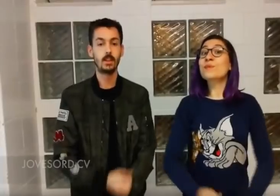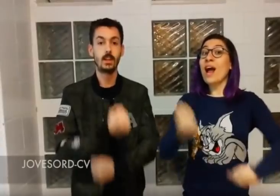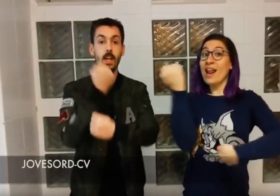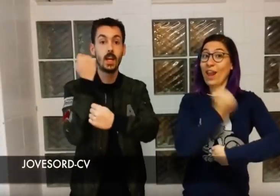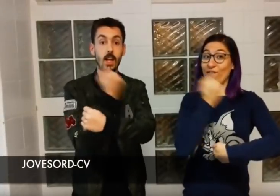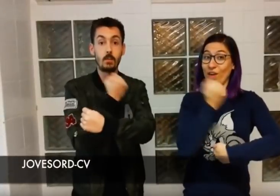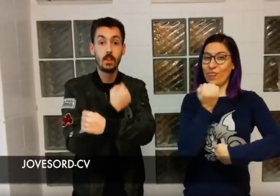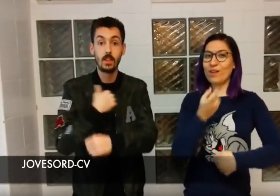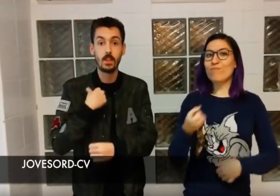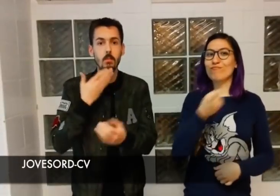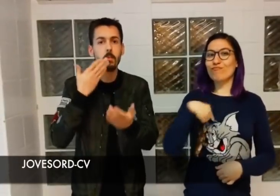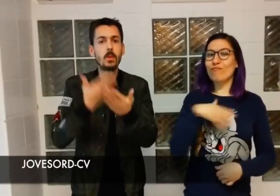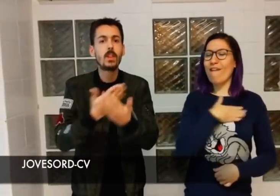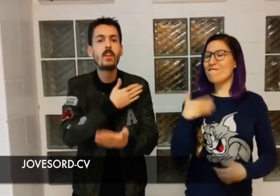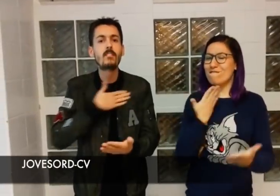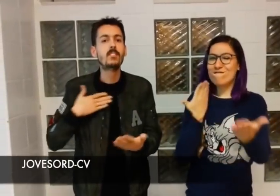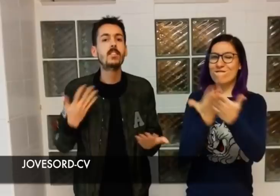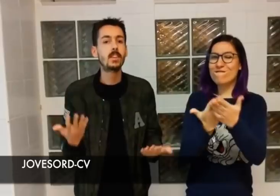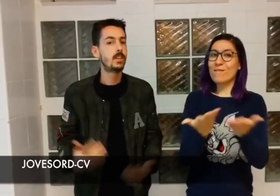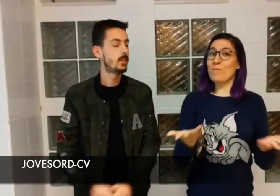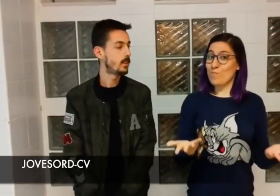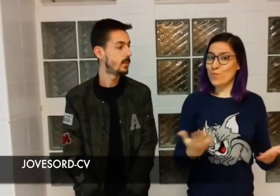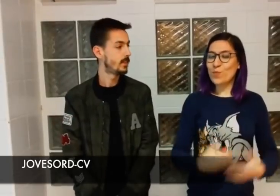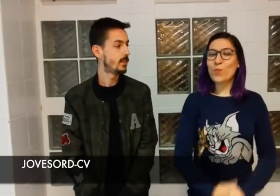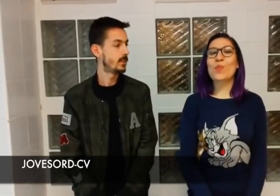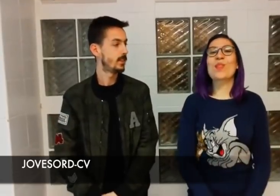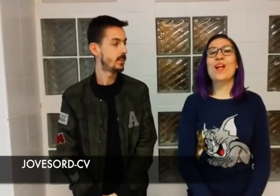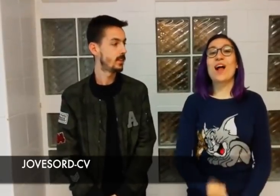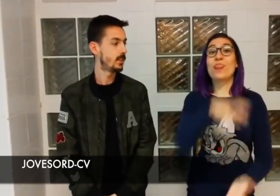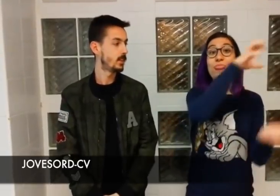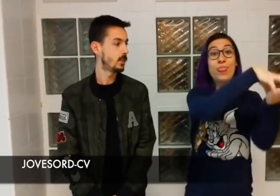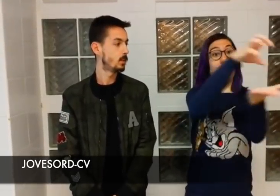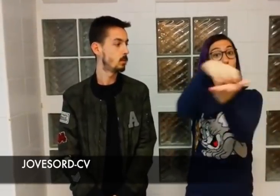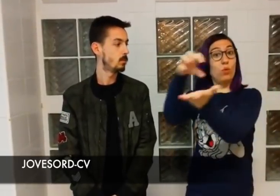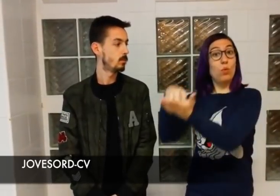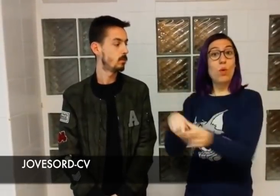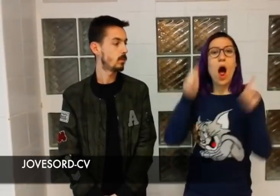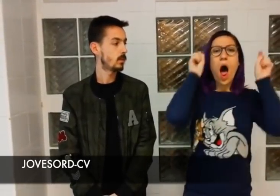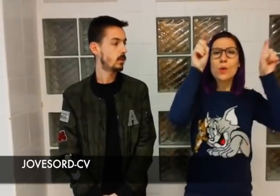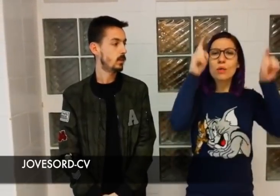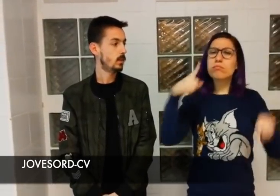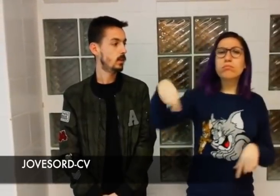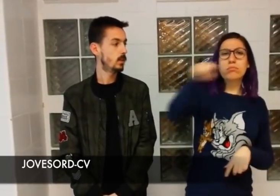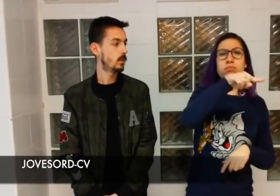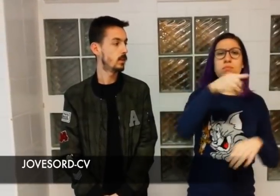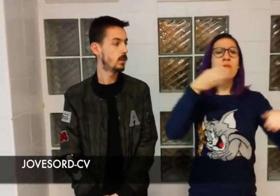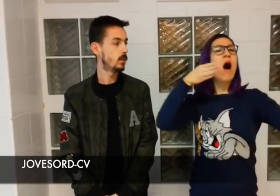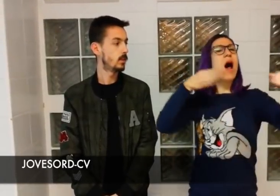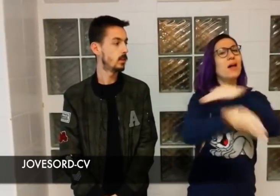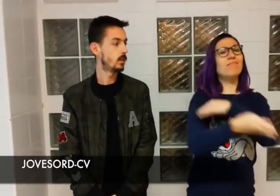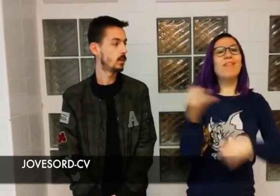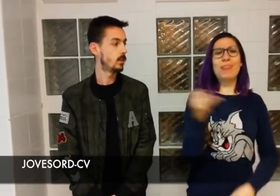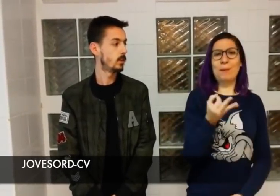¿Qué pedimos para estas navidades? Que todos los centros educativos sean accesibles como se debe.